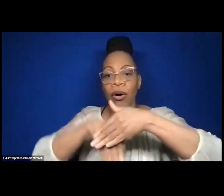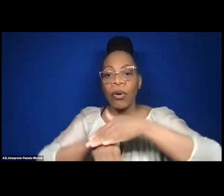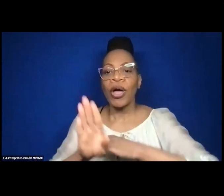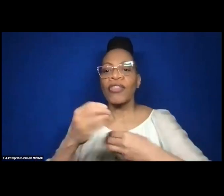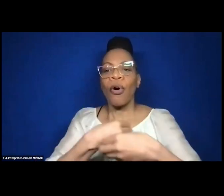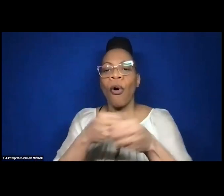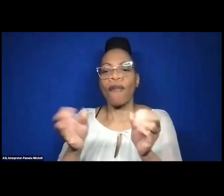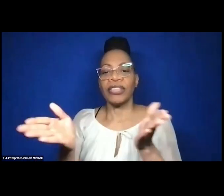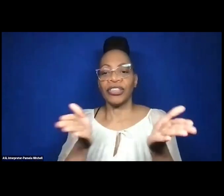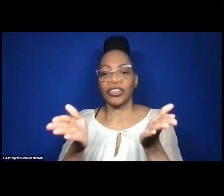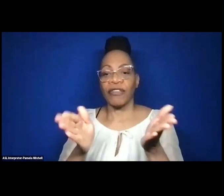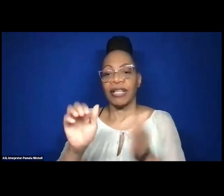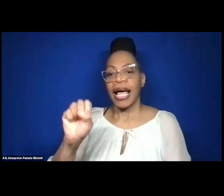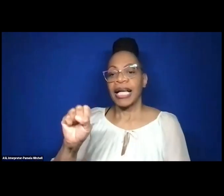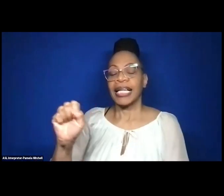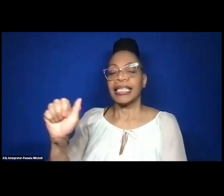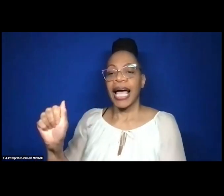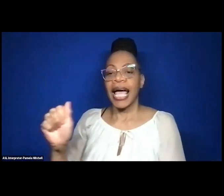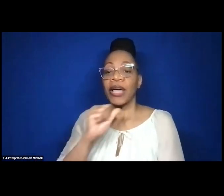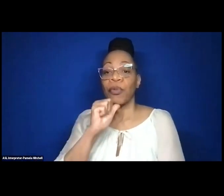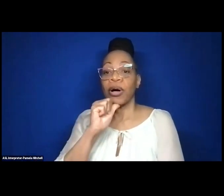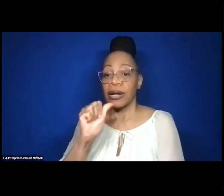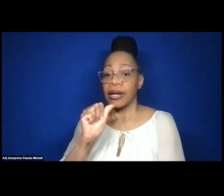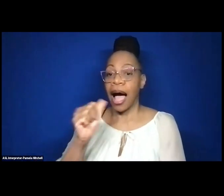La SSA no rechazará al público